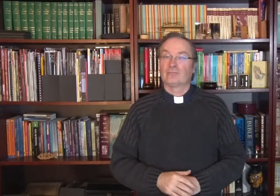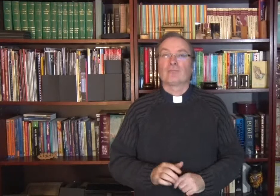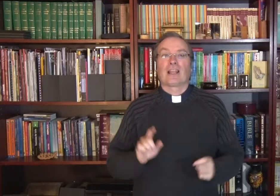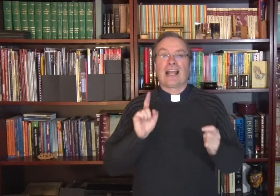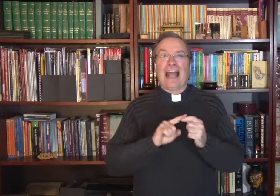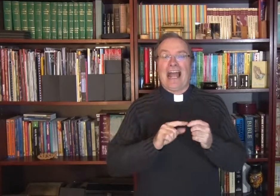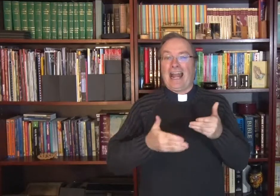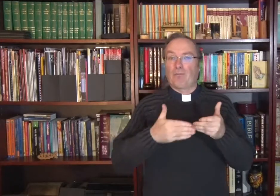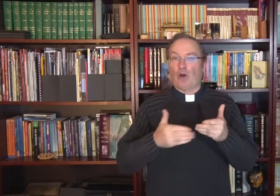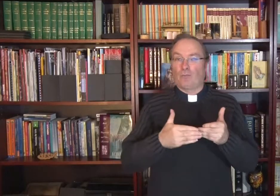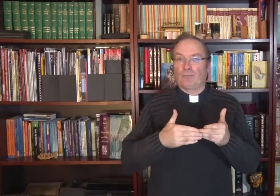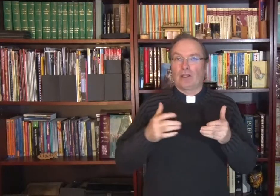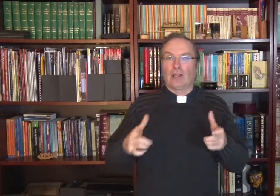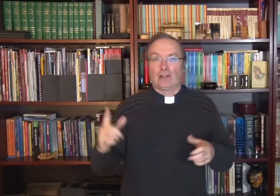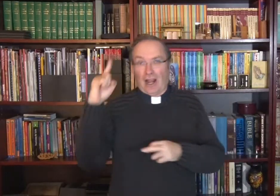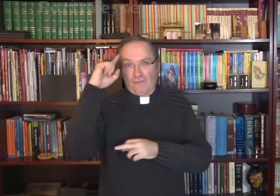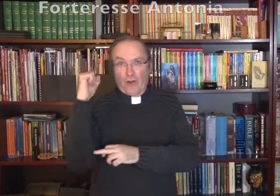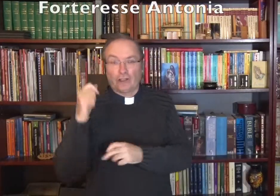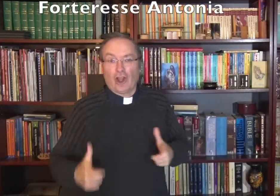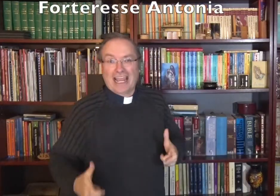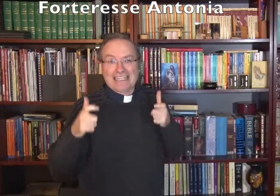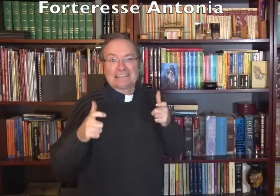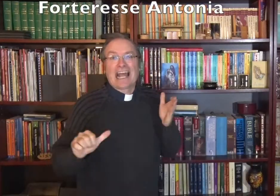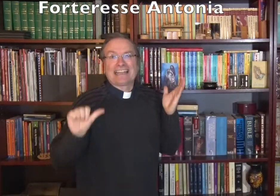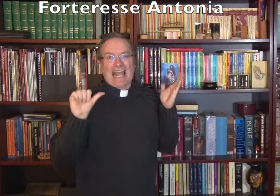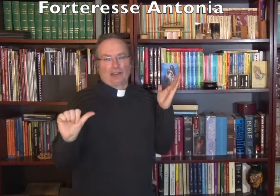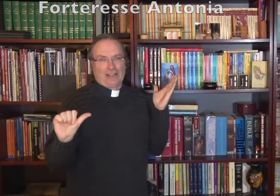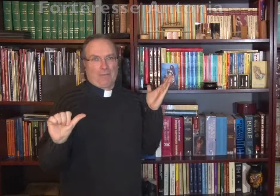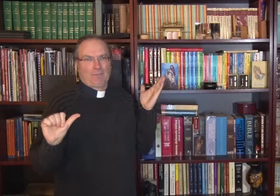À la porte de la forteresse d’Antonia,